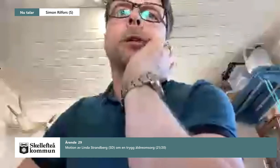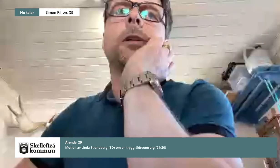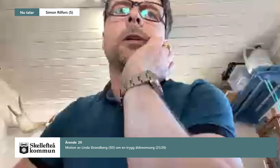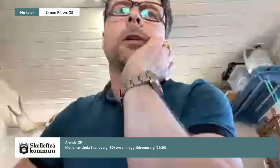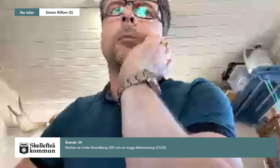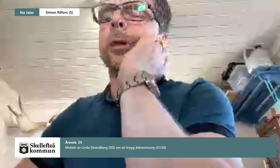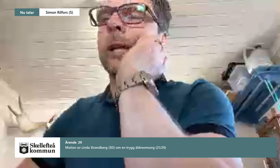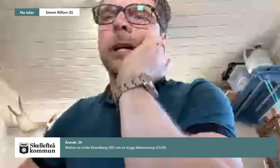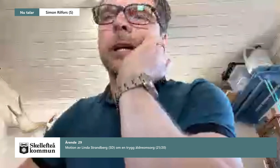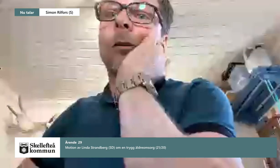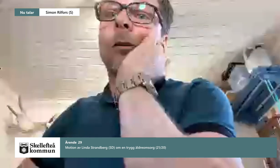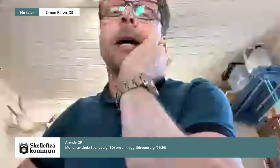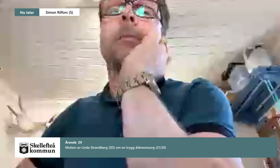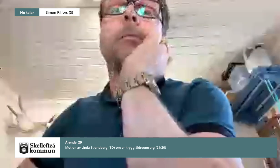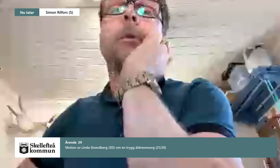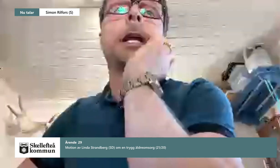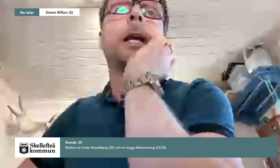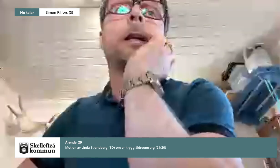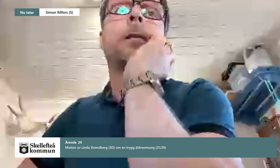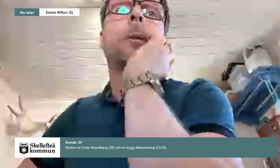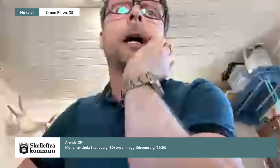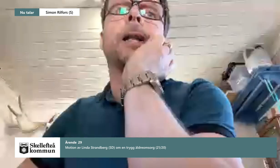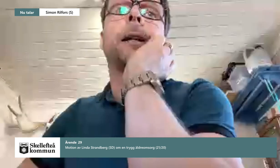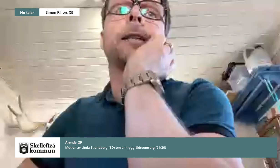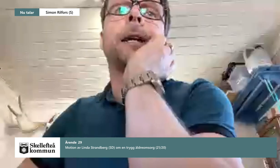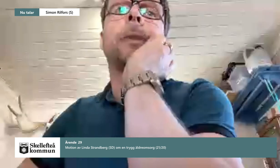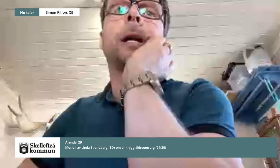Så behöver vi därefter ha samma möjligheter som andra i samhället